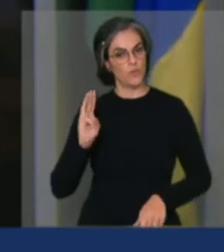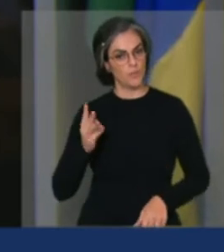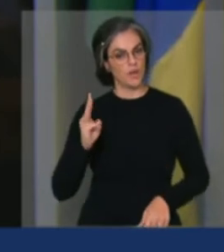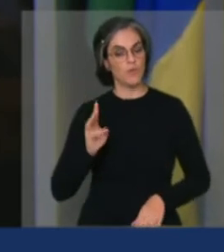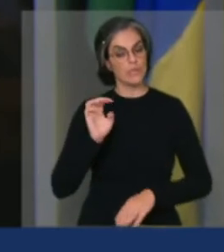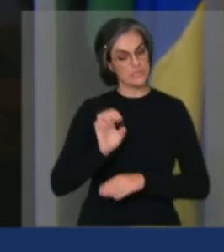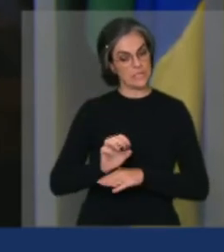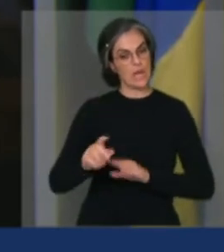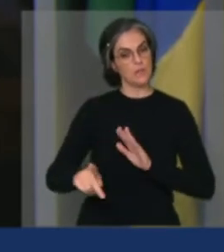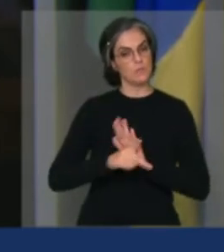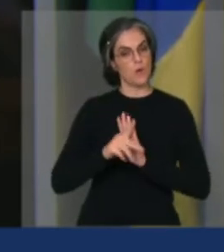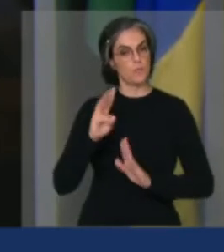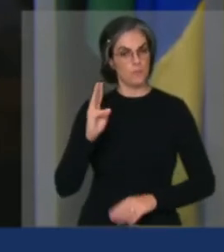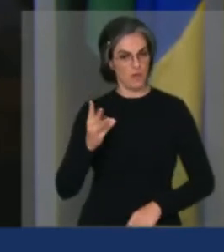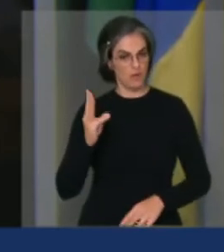O. E ESTADO O ESTADO DO